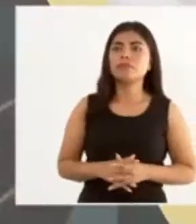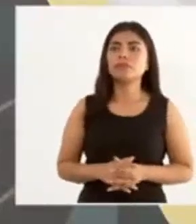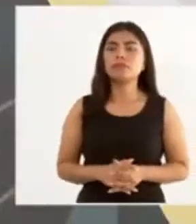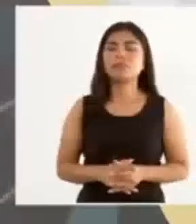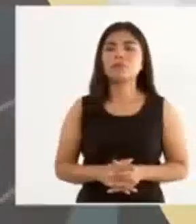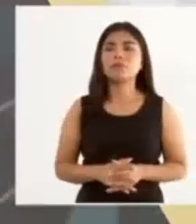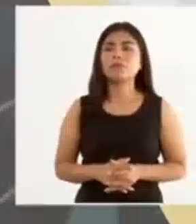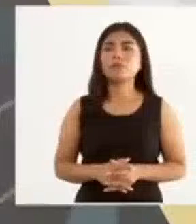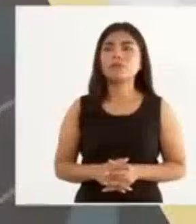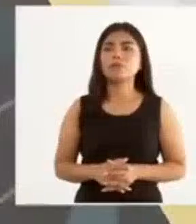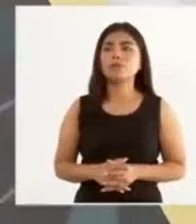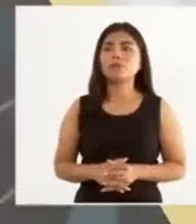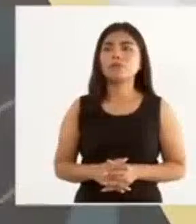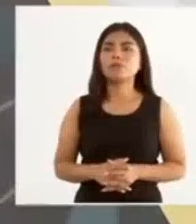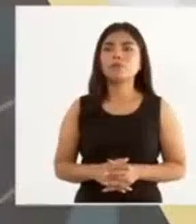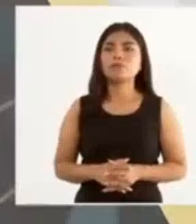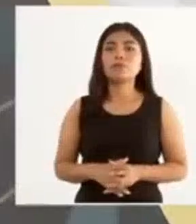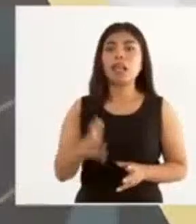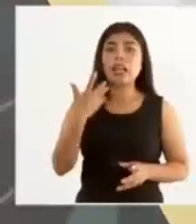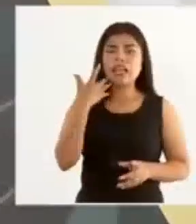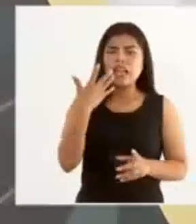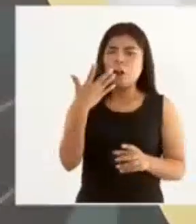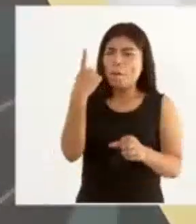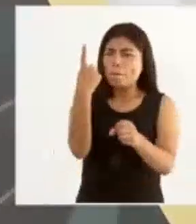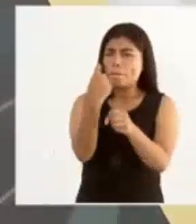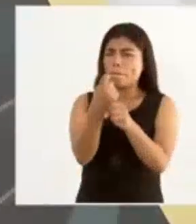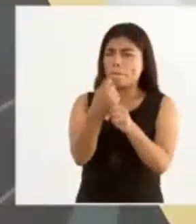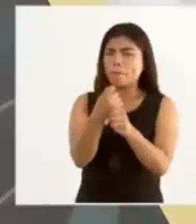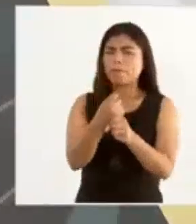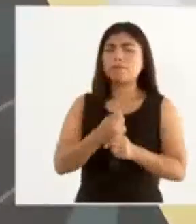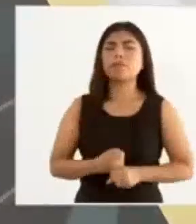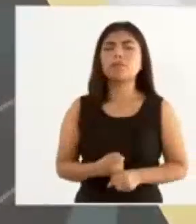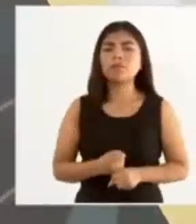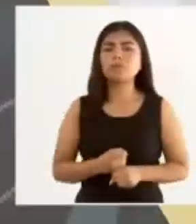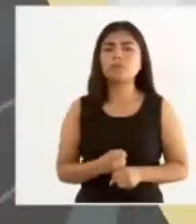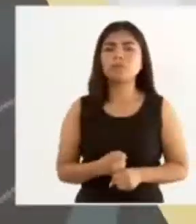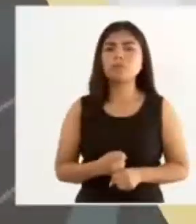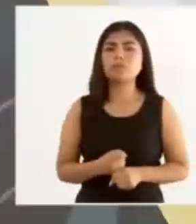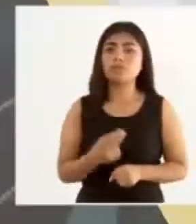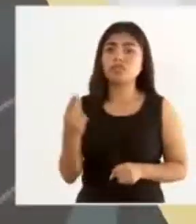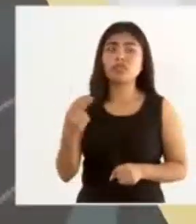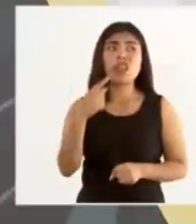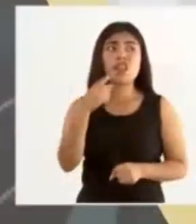Jerarquizamos primero pues lo más urgente, que funcionen los quirófanos, que haya equipamiento,